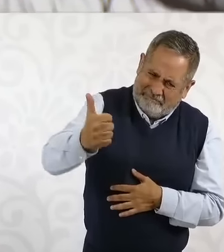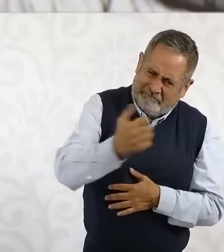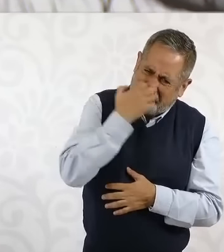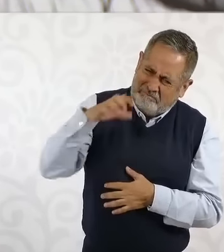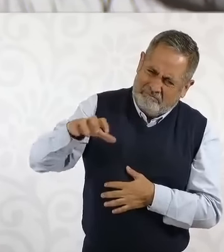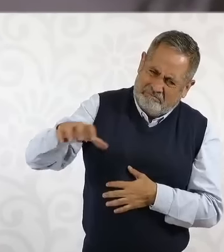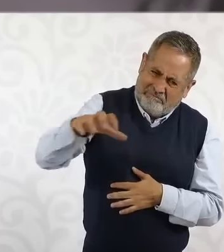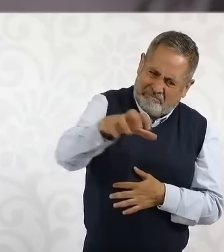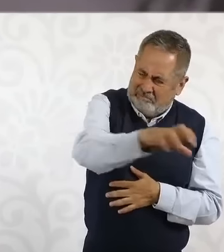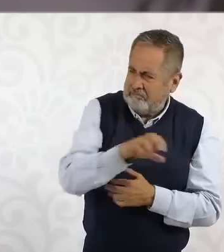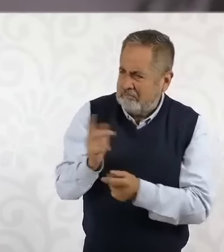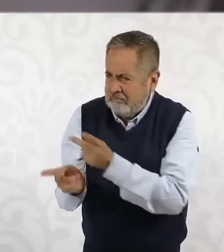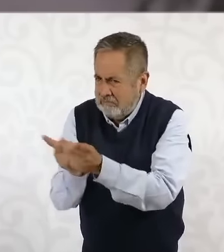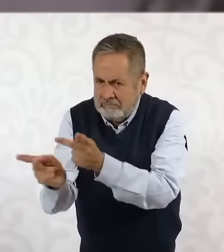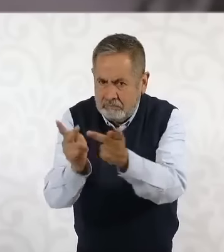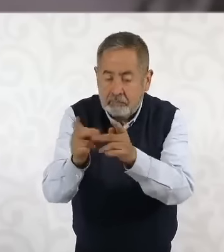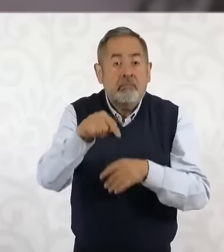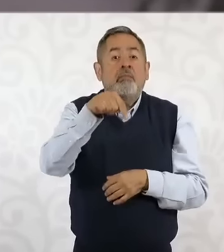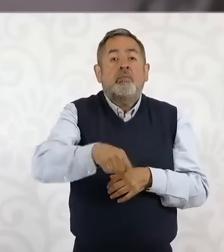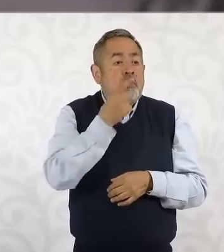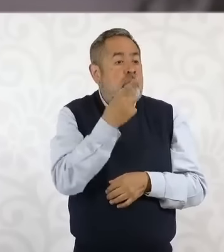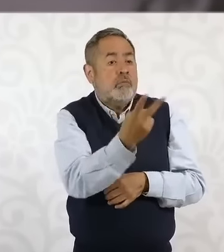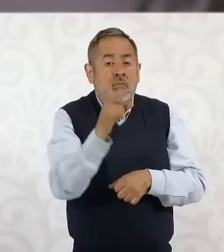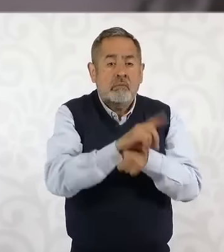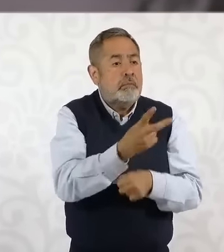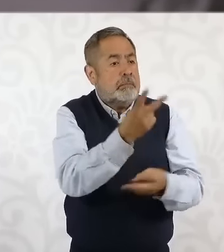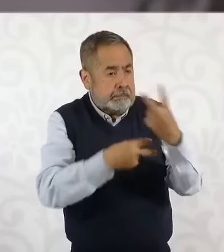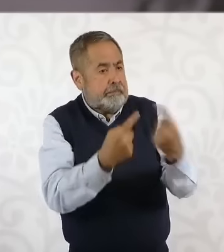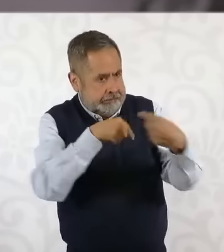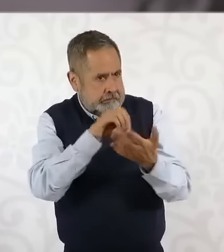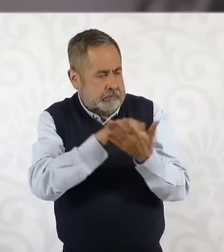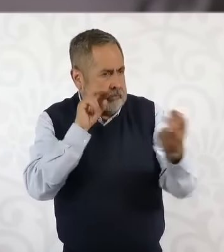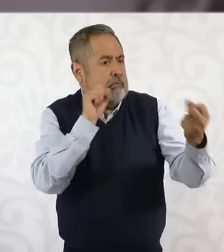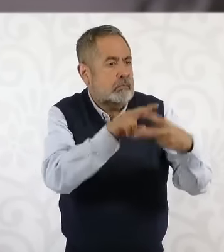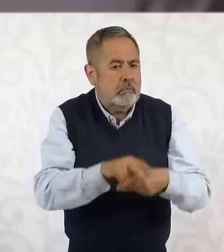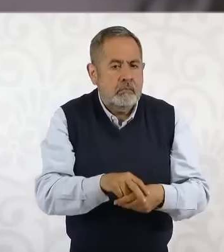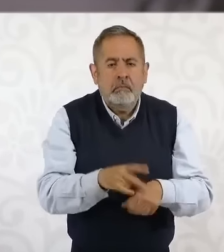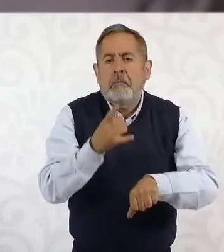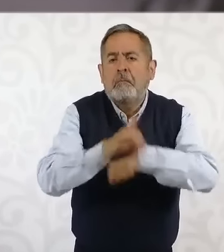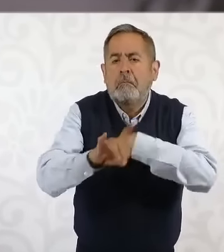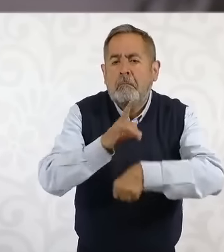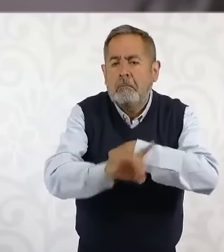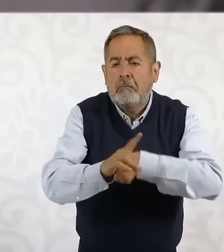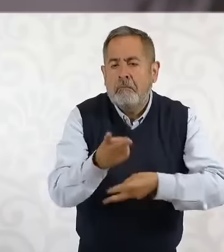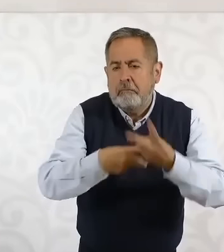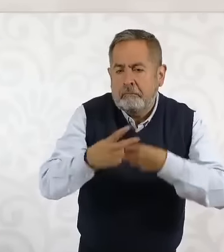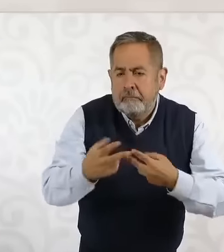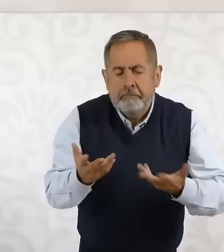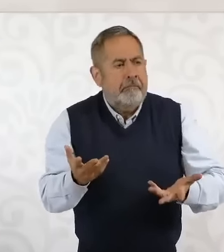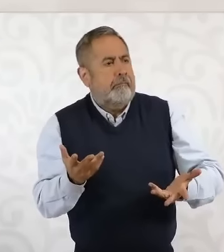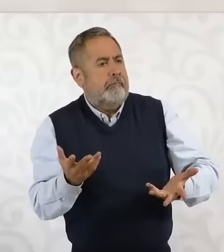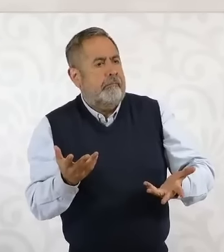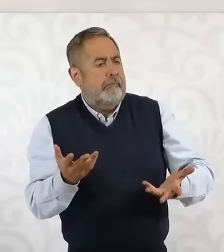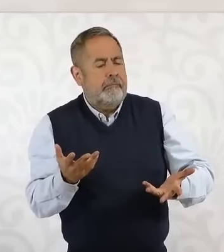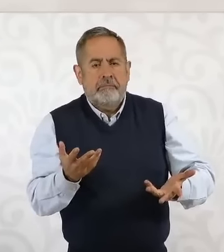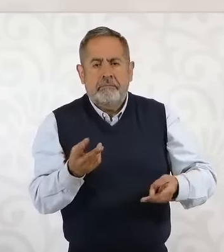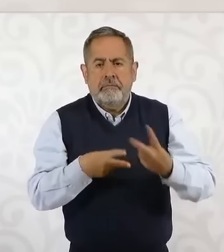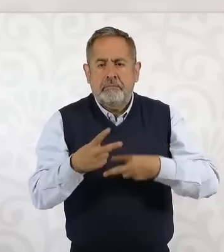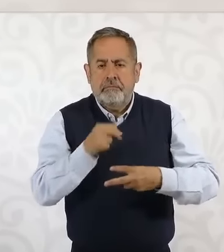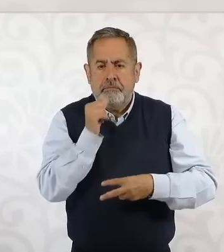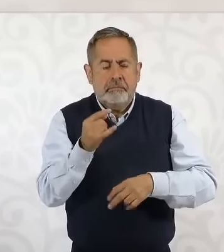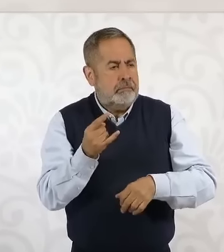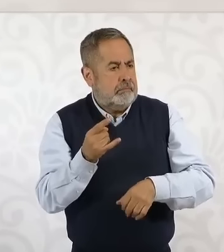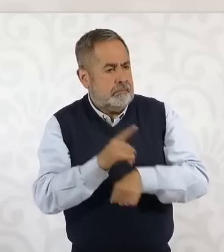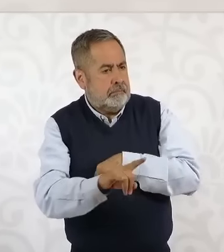Aquí yo les di dos días de cita y no llegaron. Sí. Entonces, no. Sí, porque todo tiene su eh